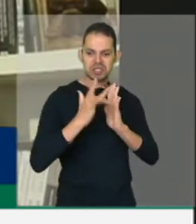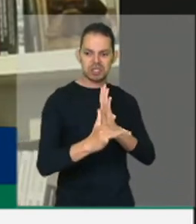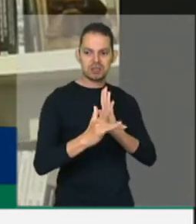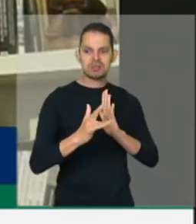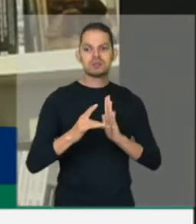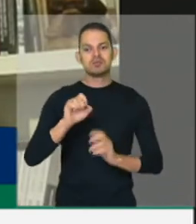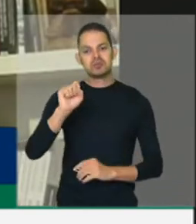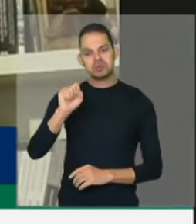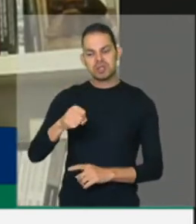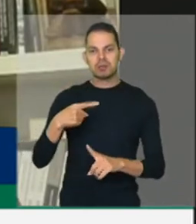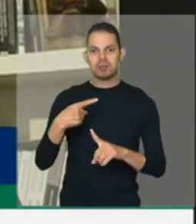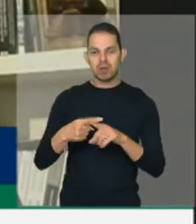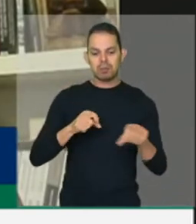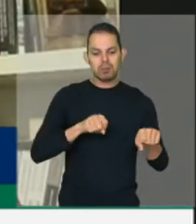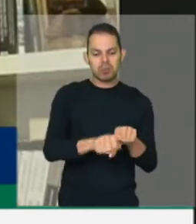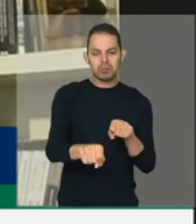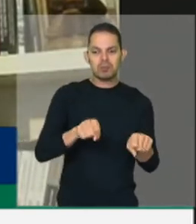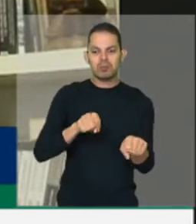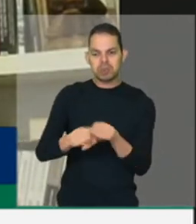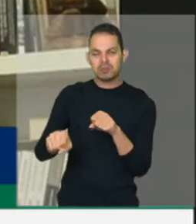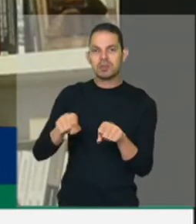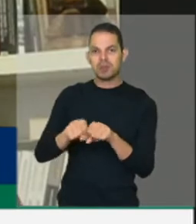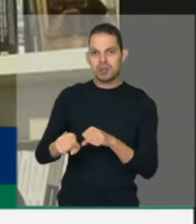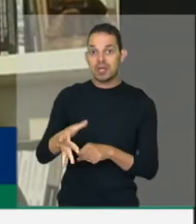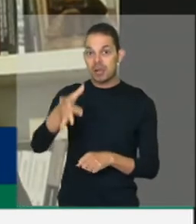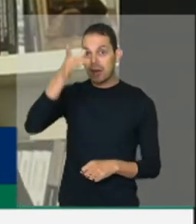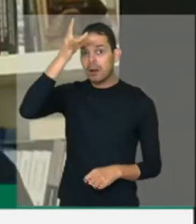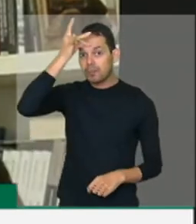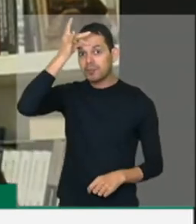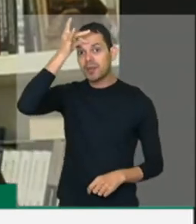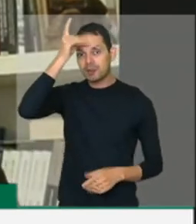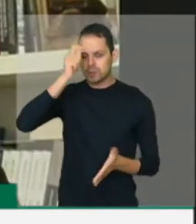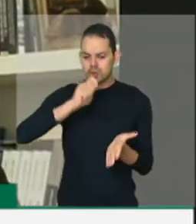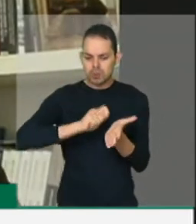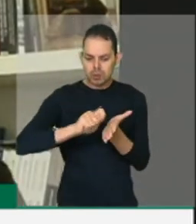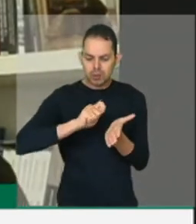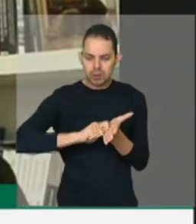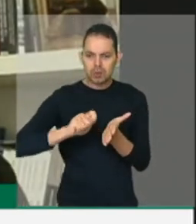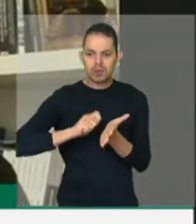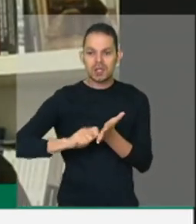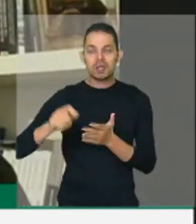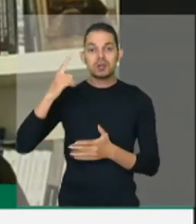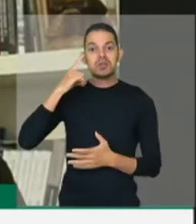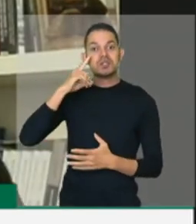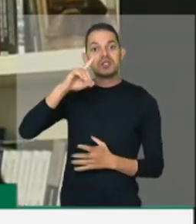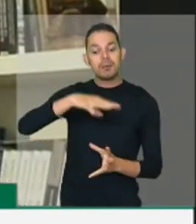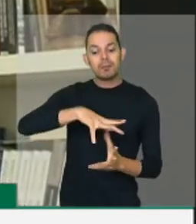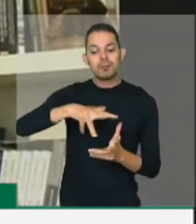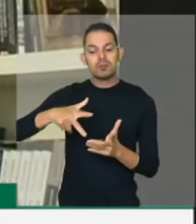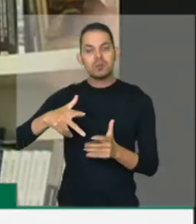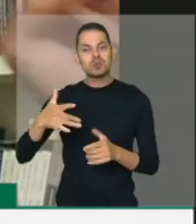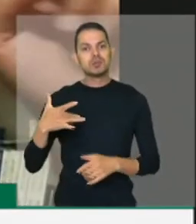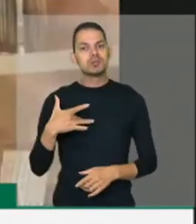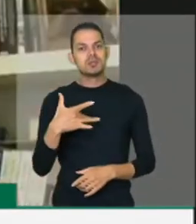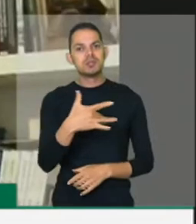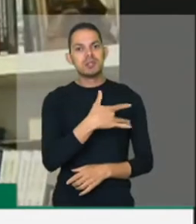DIO. PELOS ATOS COMETIDOS. PODE ESCREVER ESTÁ REGISTRADO. NO DIA MUNDIAL DA SAÚDE O BRASIL VAI SUPERAR ESSA PRAGA QUE É BOLSONARO. E